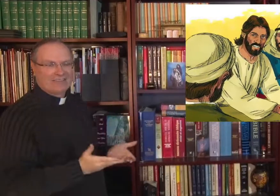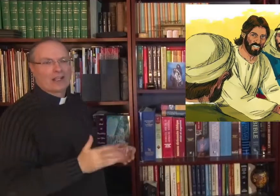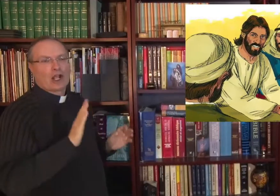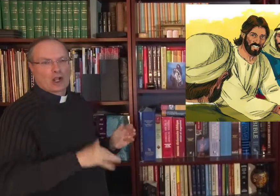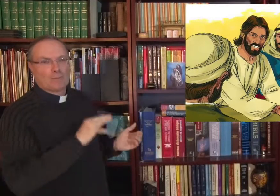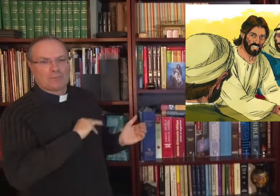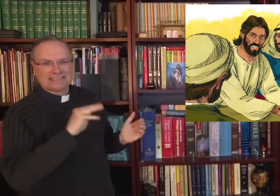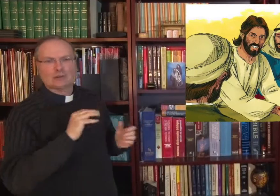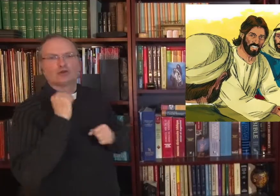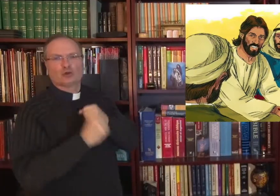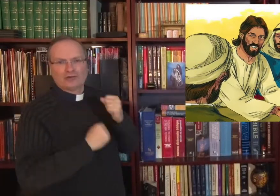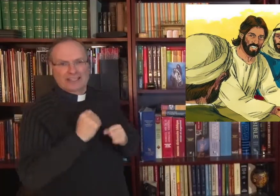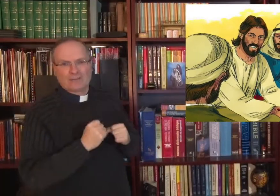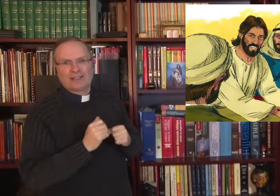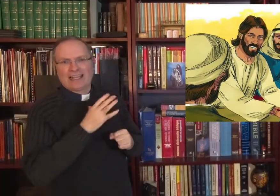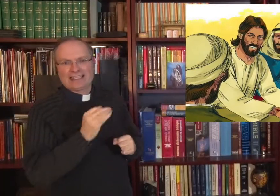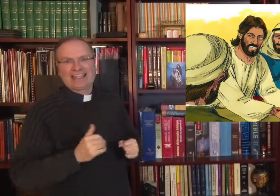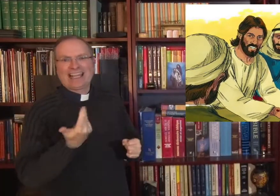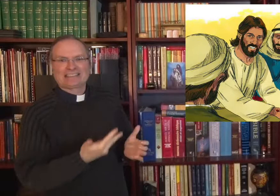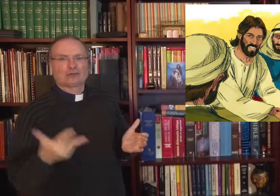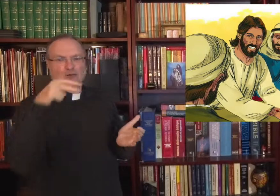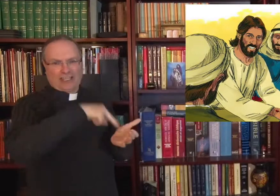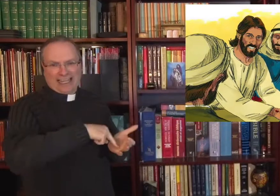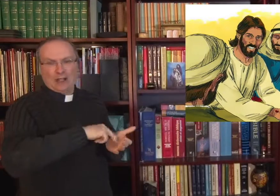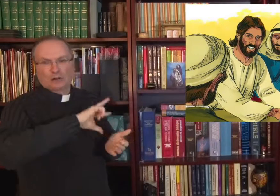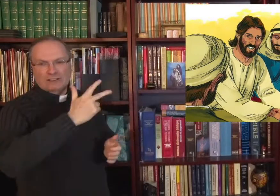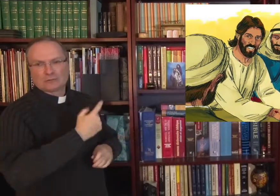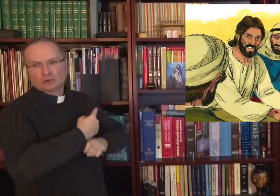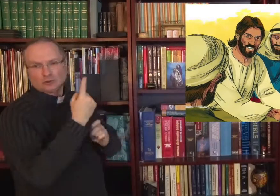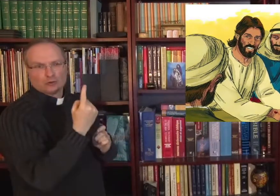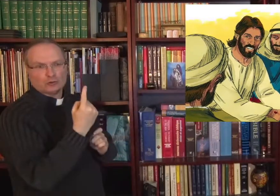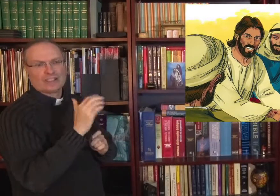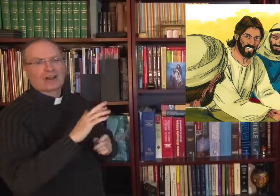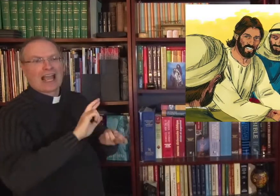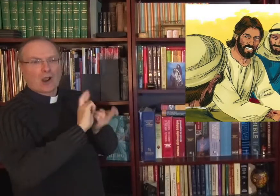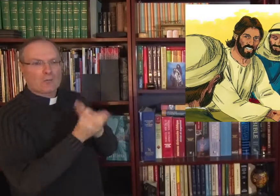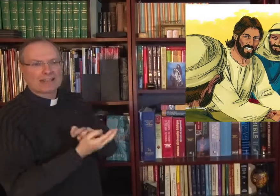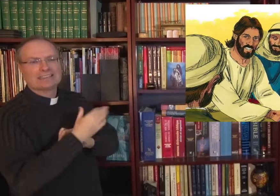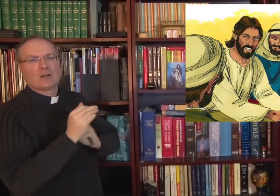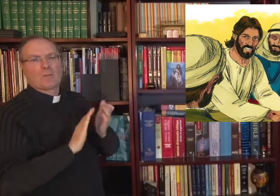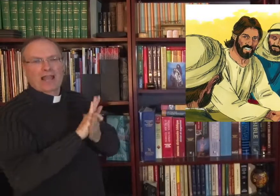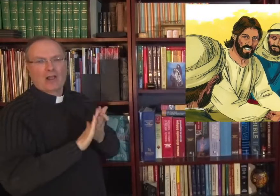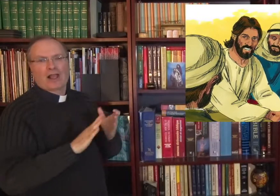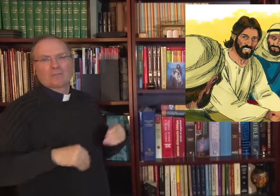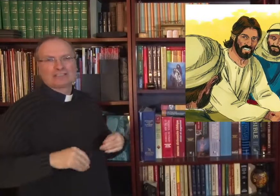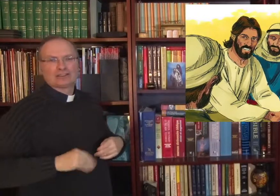que le Messie souffrirait et qu’il ressusciterait le troisième jour, et que la repentance et le pardon des péchés